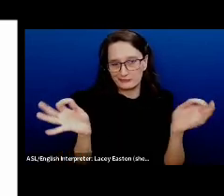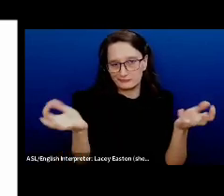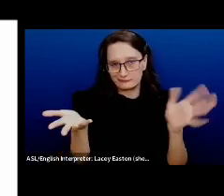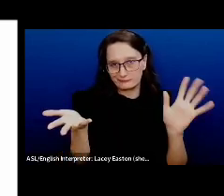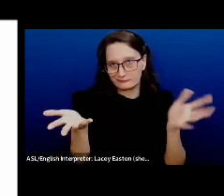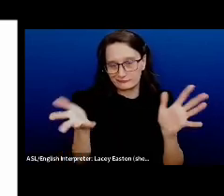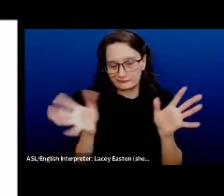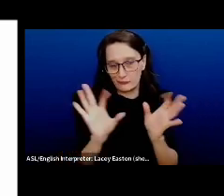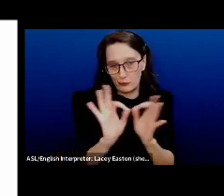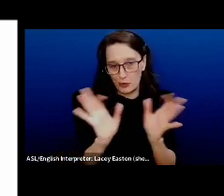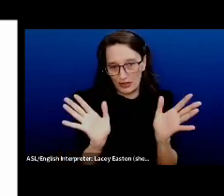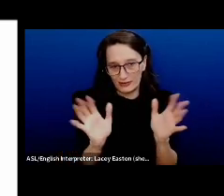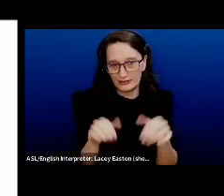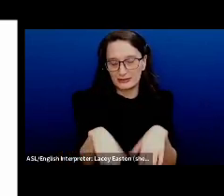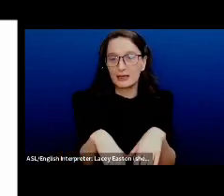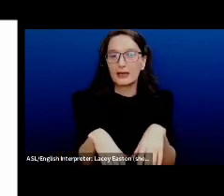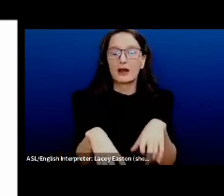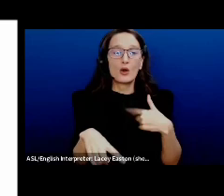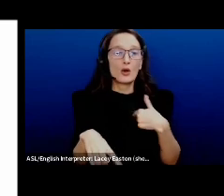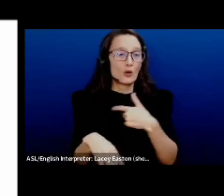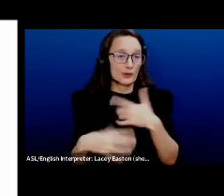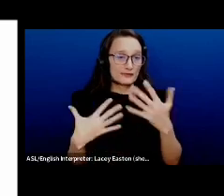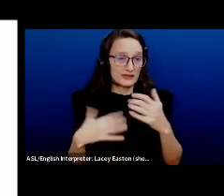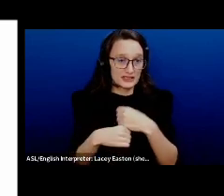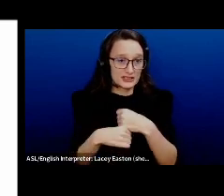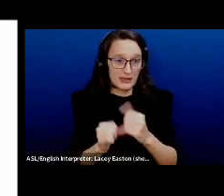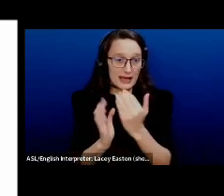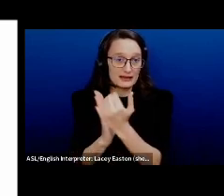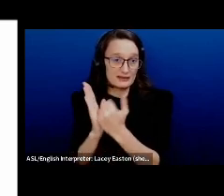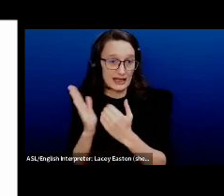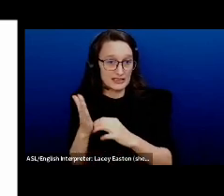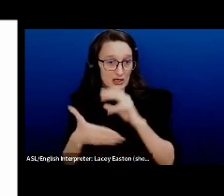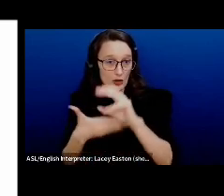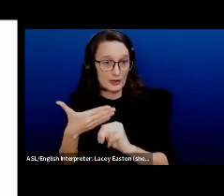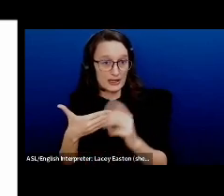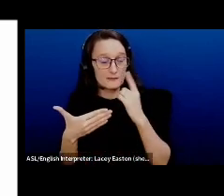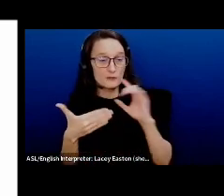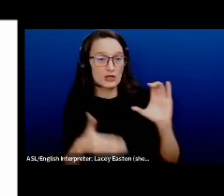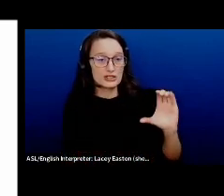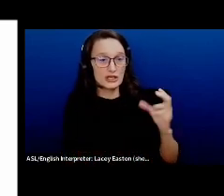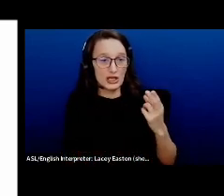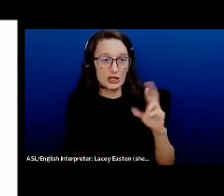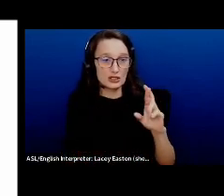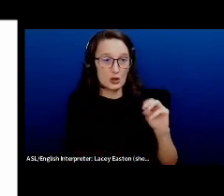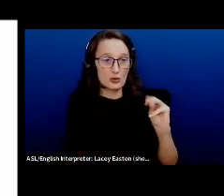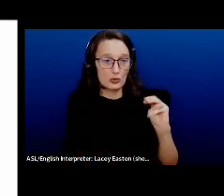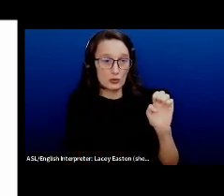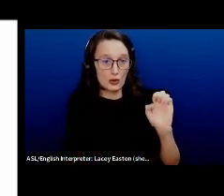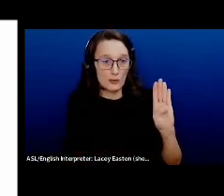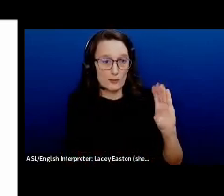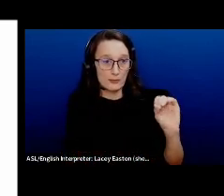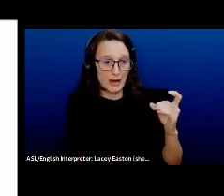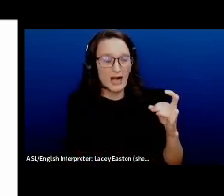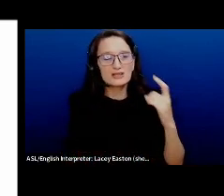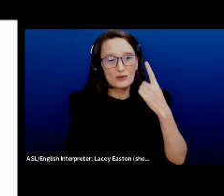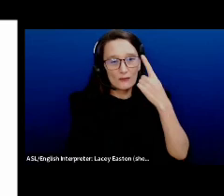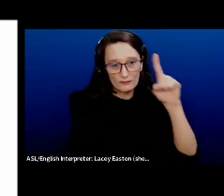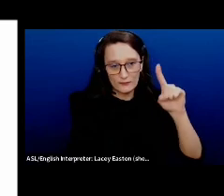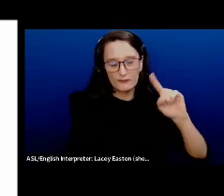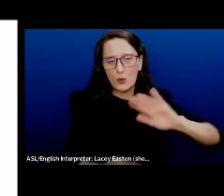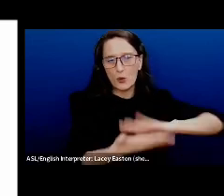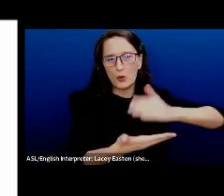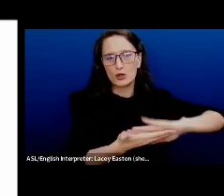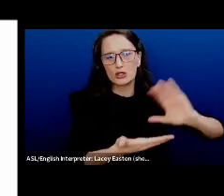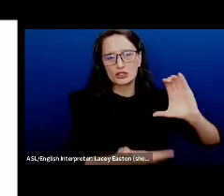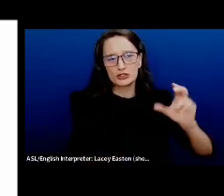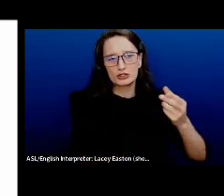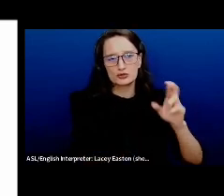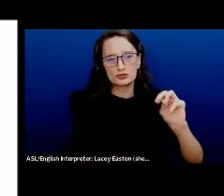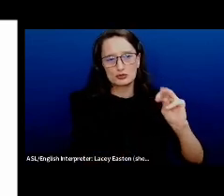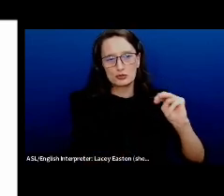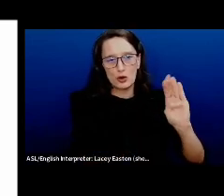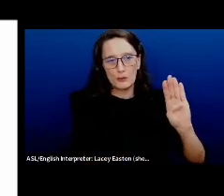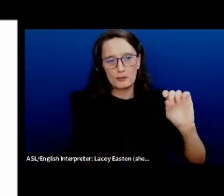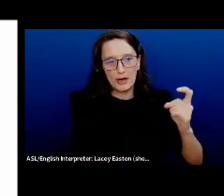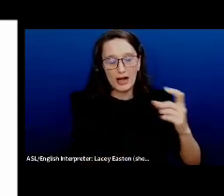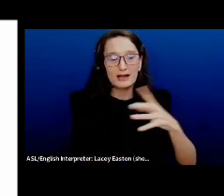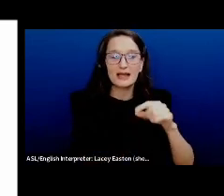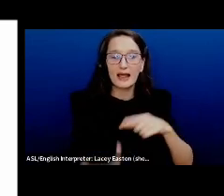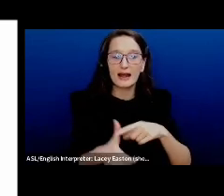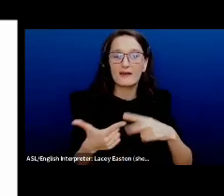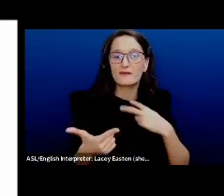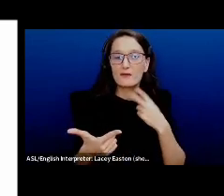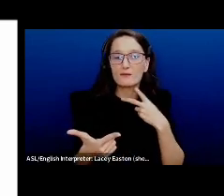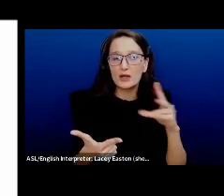un programa de lecciones para Chromebox, que funciona con Chromebooks; voz en off para iOS y Mac; NVDA,